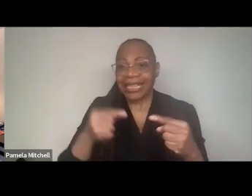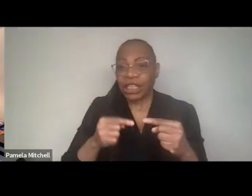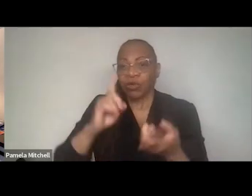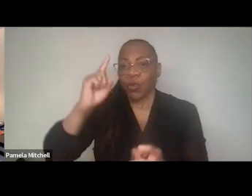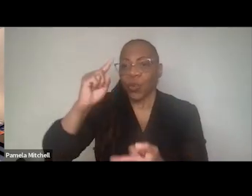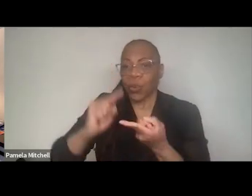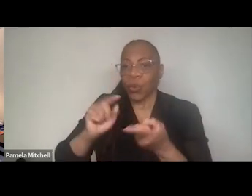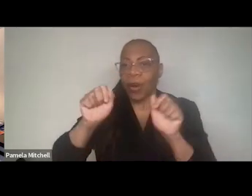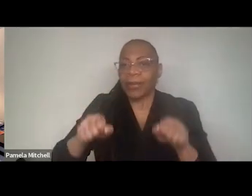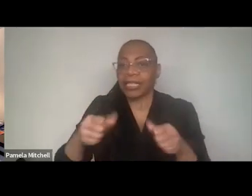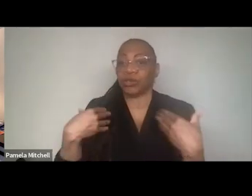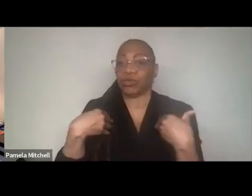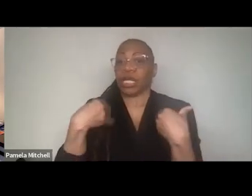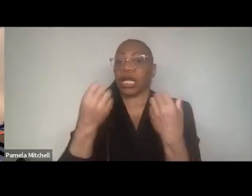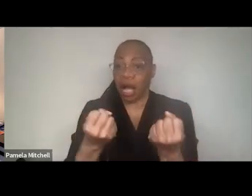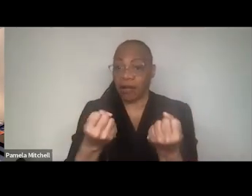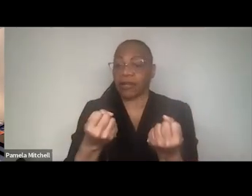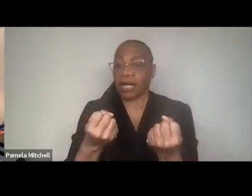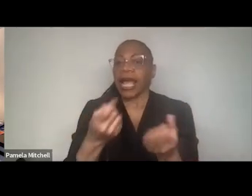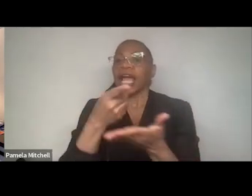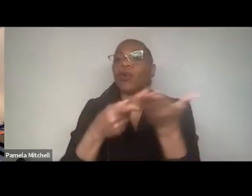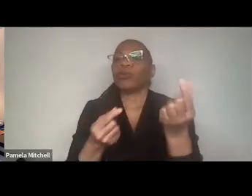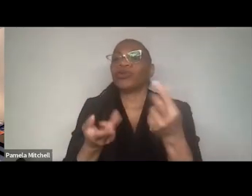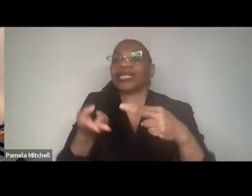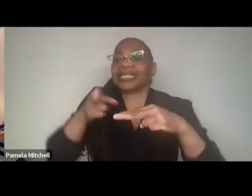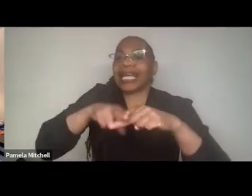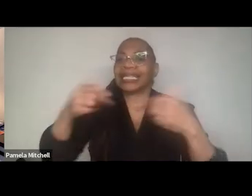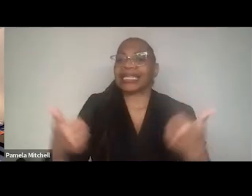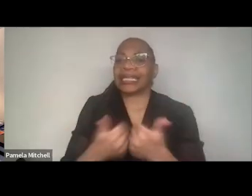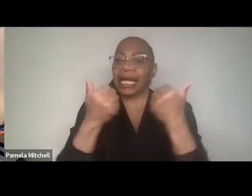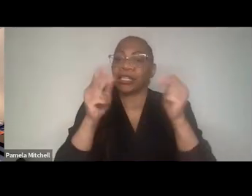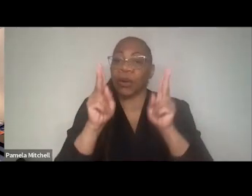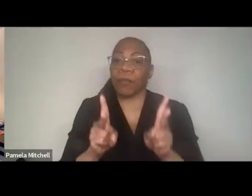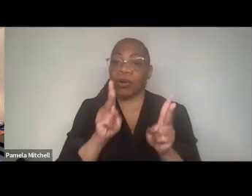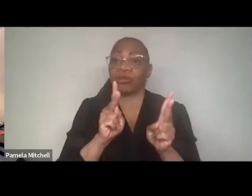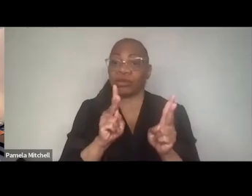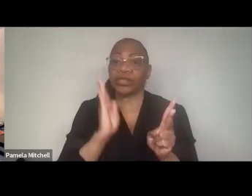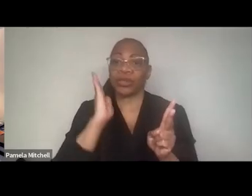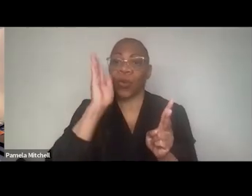y aumentarán los desafíos que enfrenta una persona después de esas lesiones.